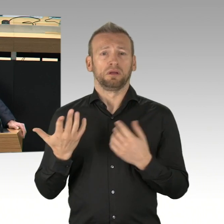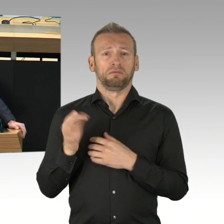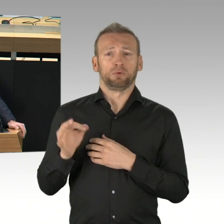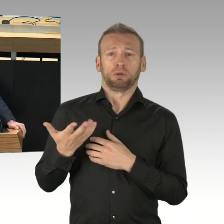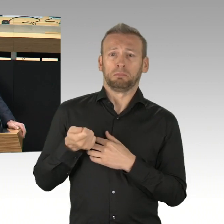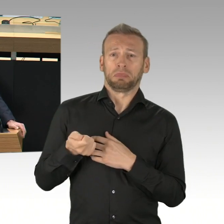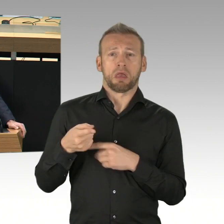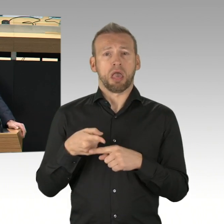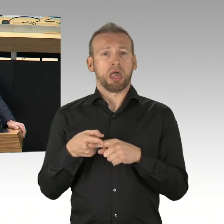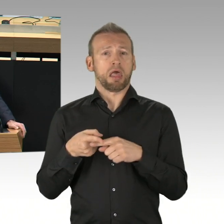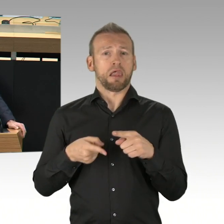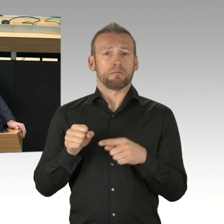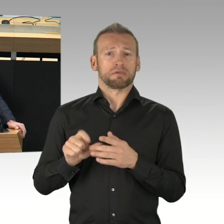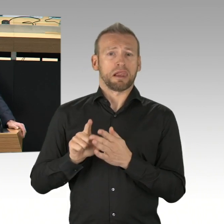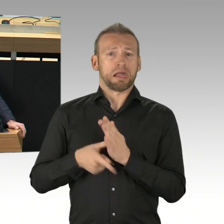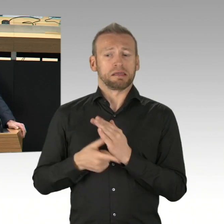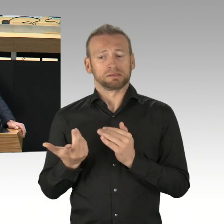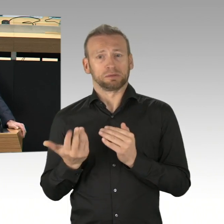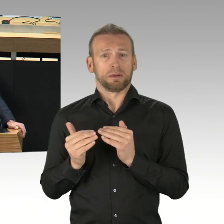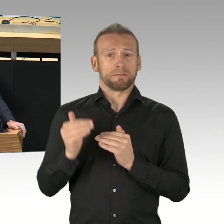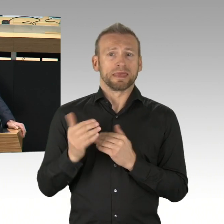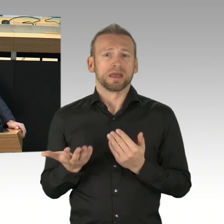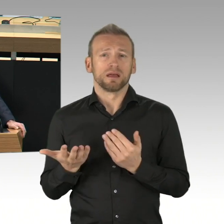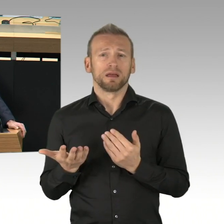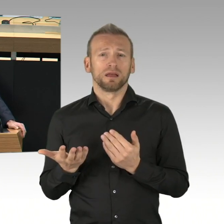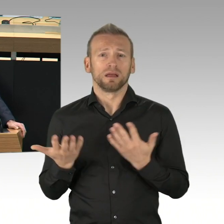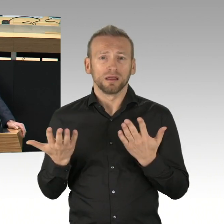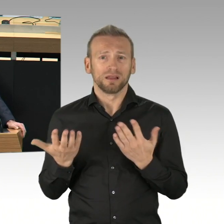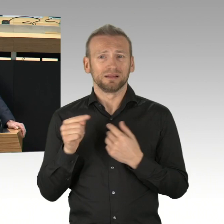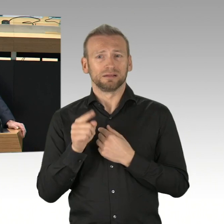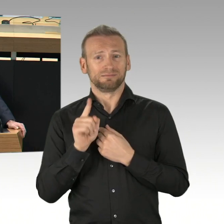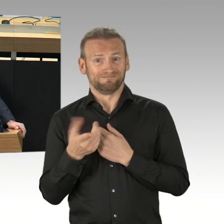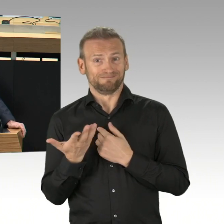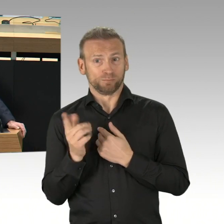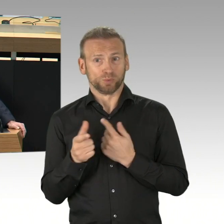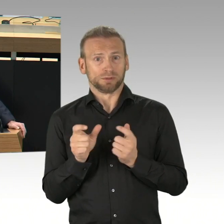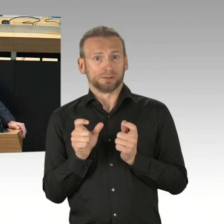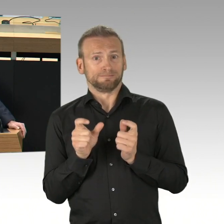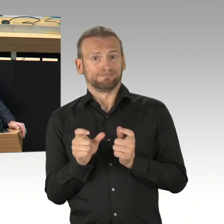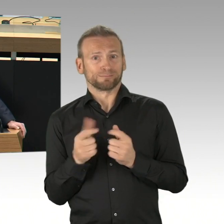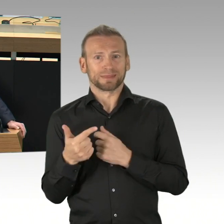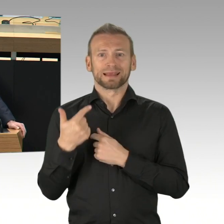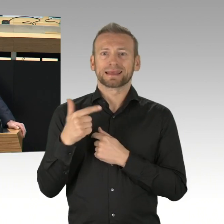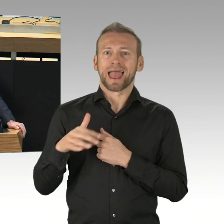einen derartigen Unsinn kann man sich nur ausdenken, wenn man jeglichen Realitätsbezug verloren hat.